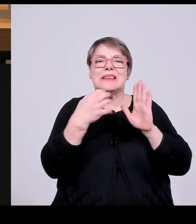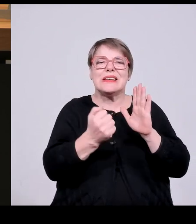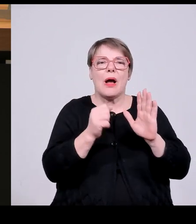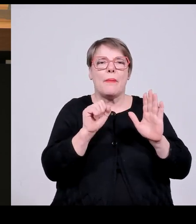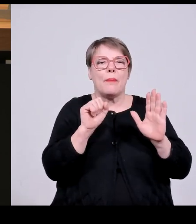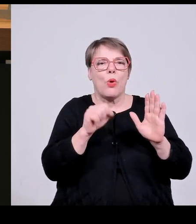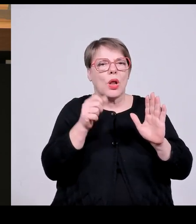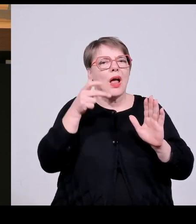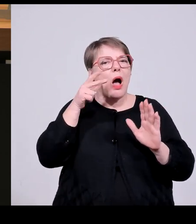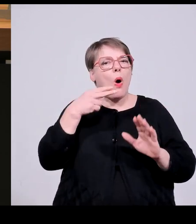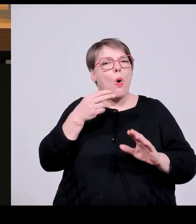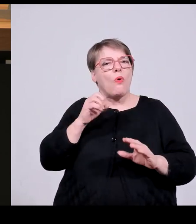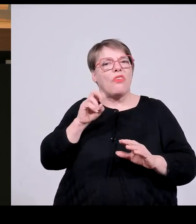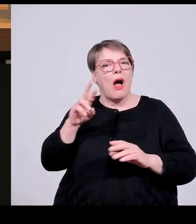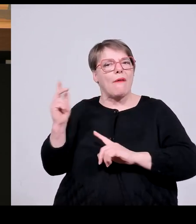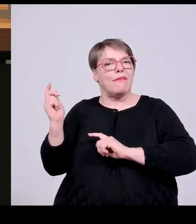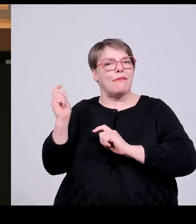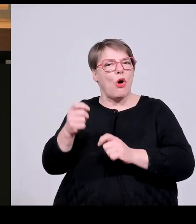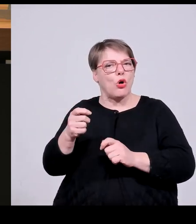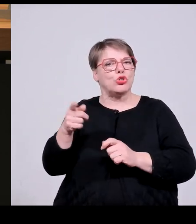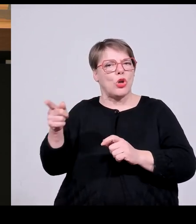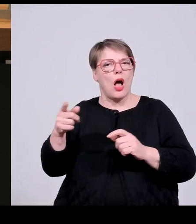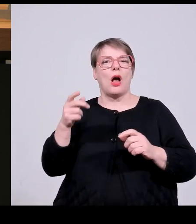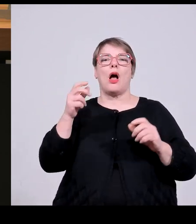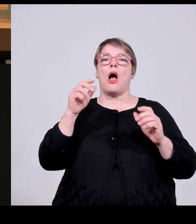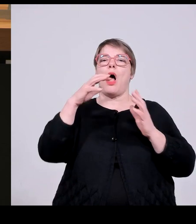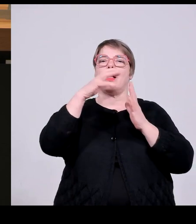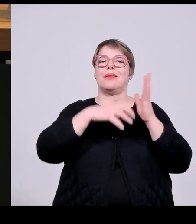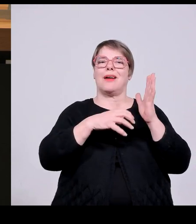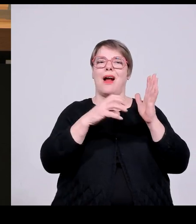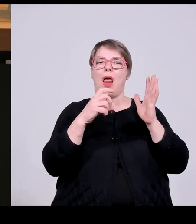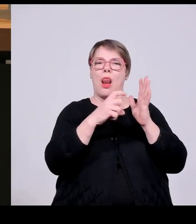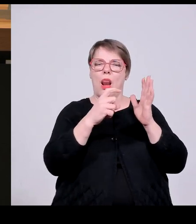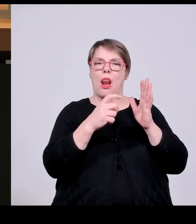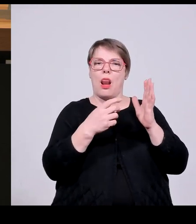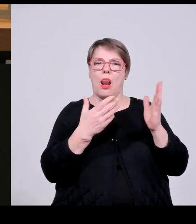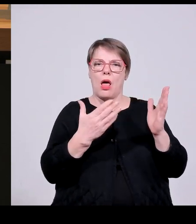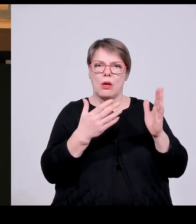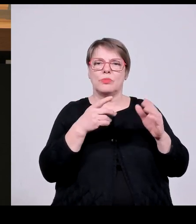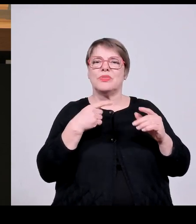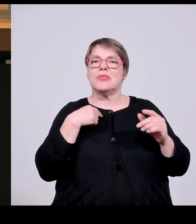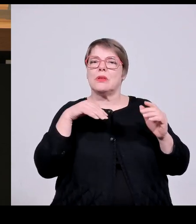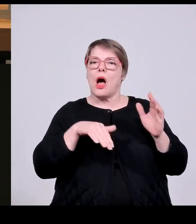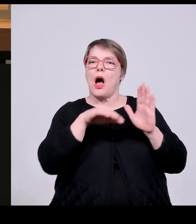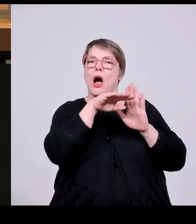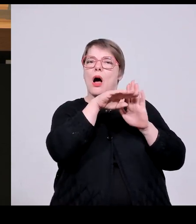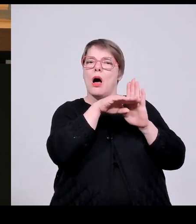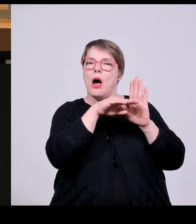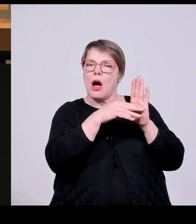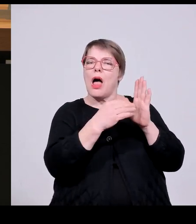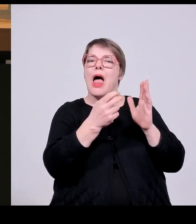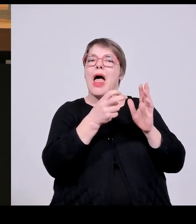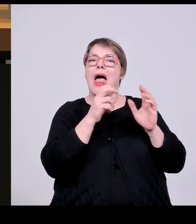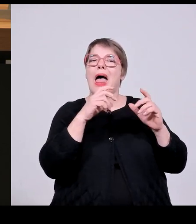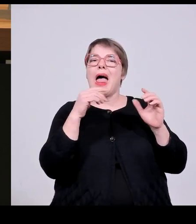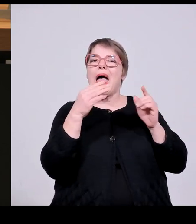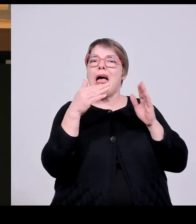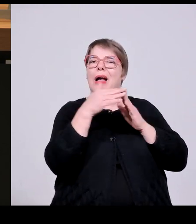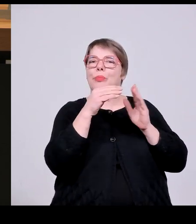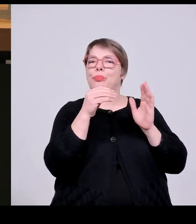dafür, die Kleingärten und mit der Karte für das Werden der Stadt gründen zahlreiche weitere Grünflächen zu sichern.